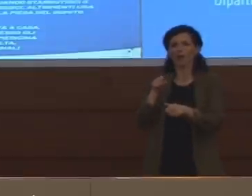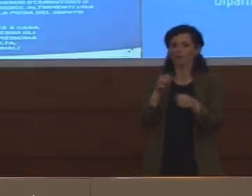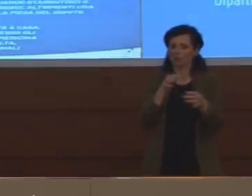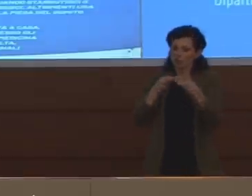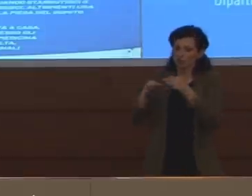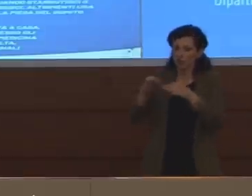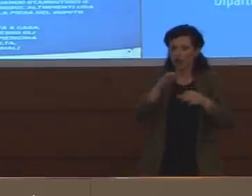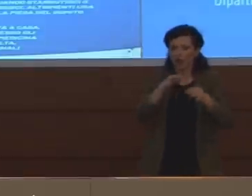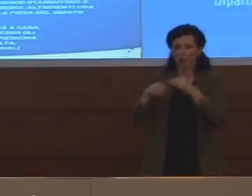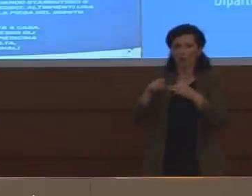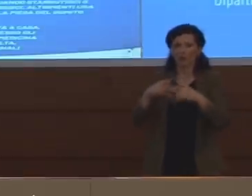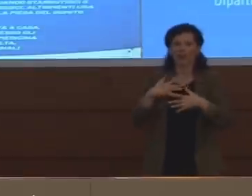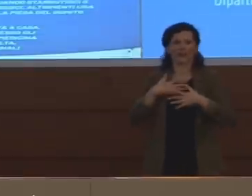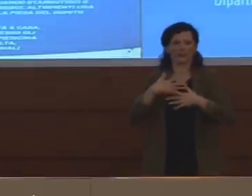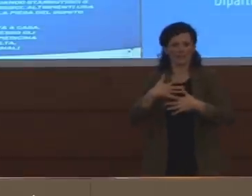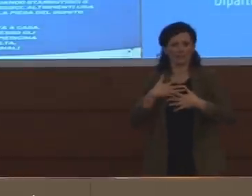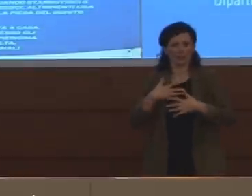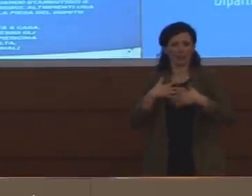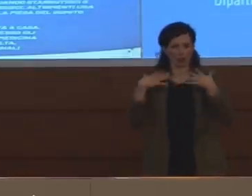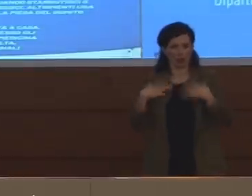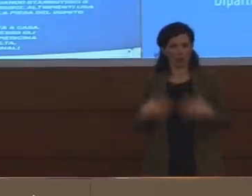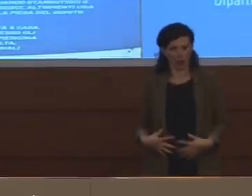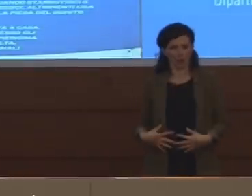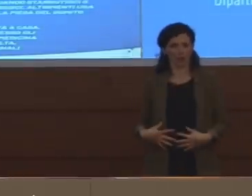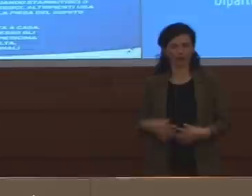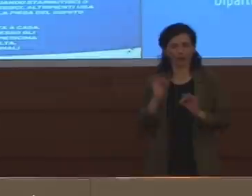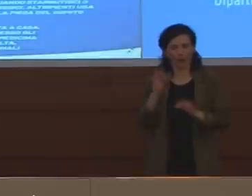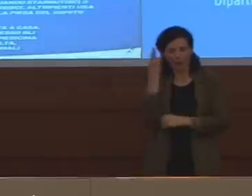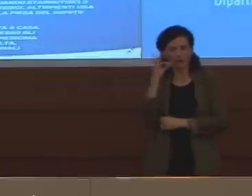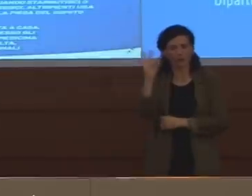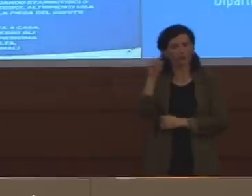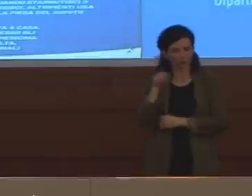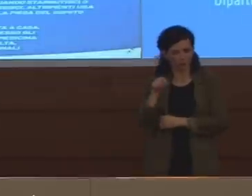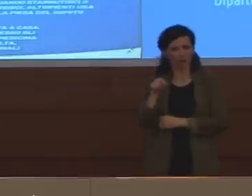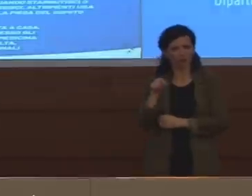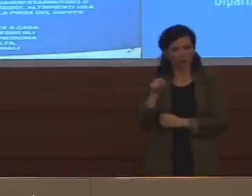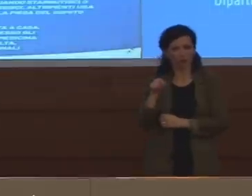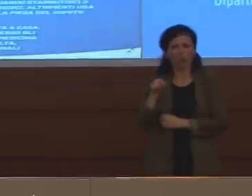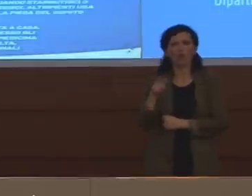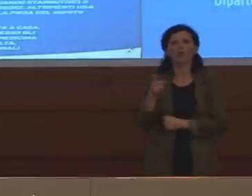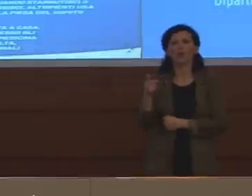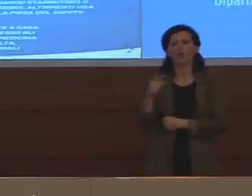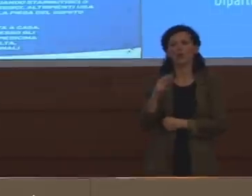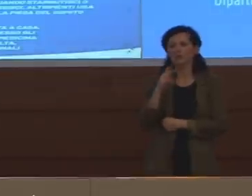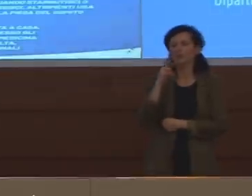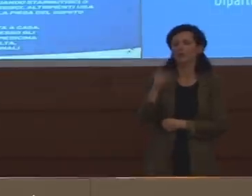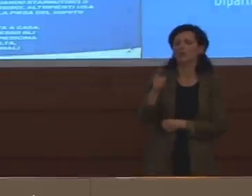respiratorio e più specificatamente attraverso l'interazione con il